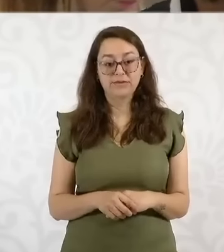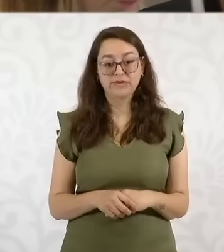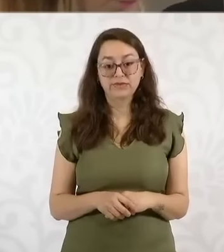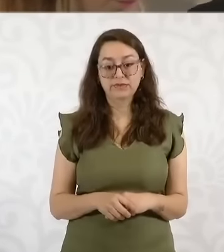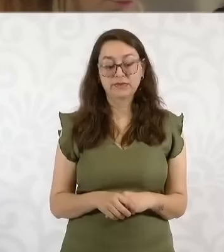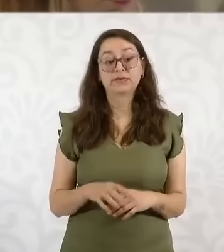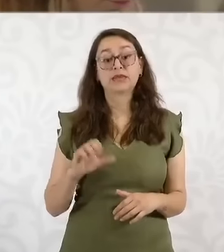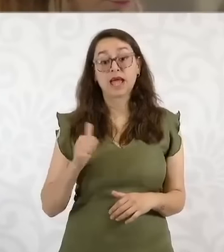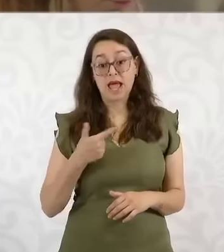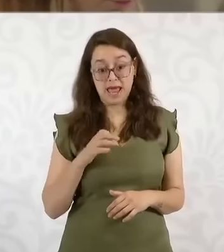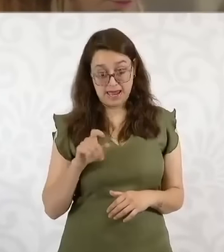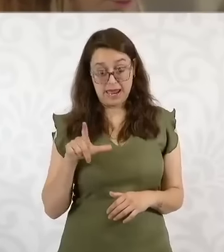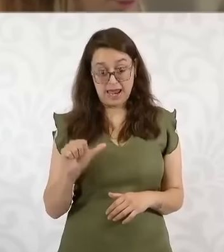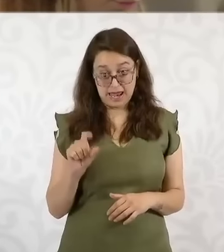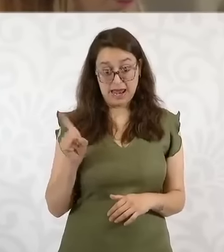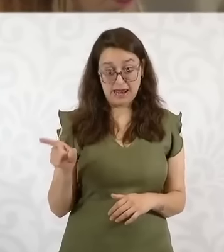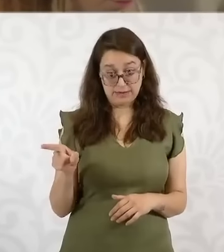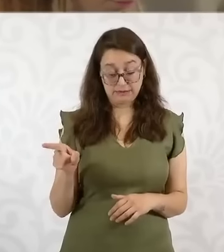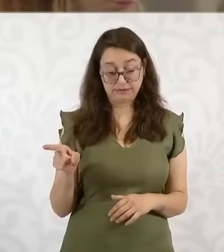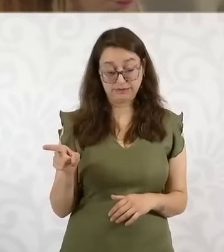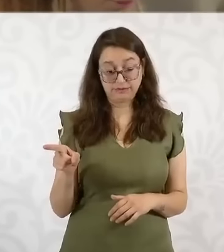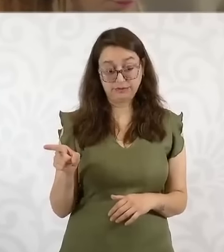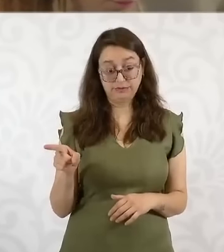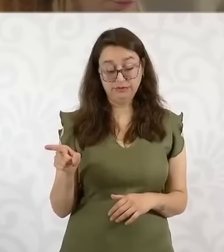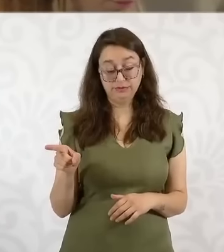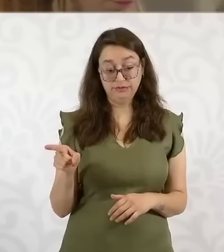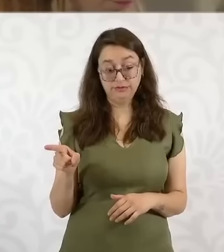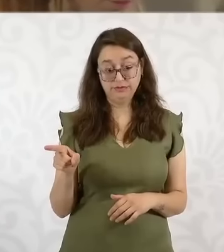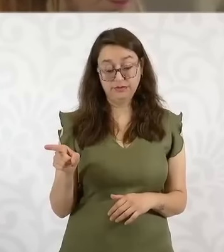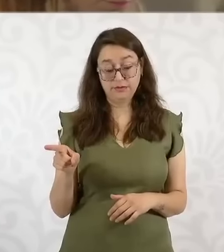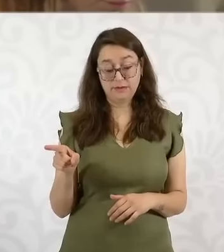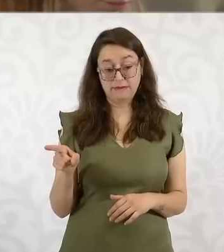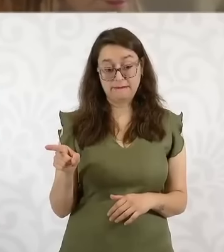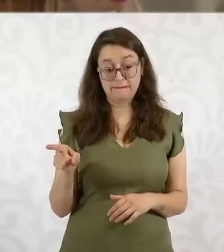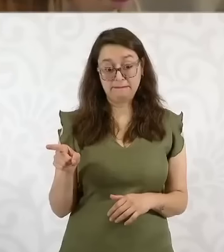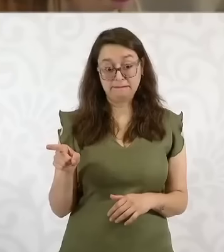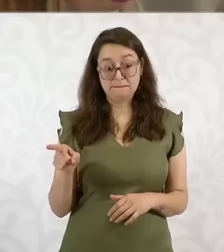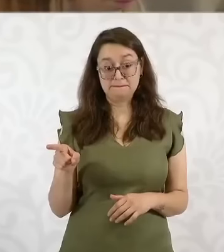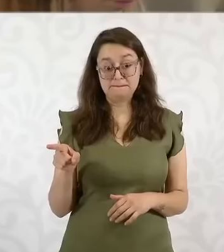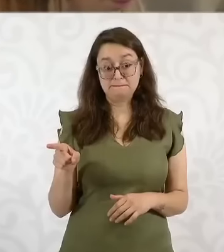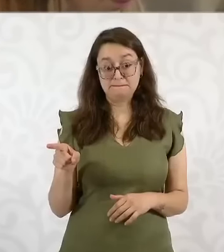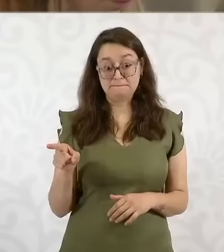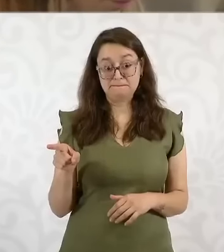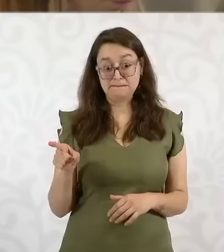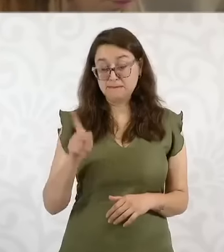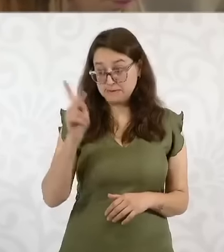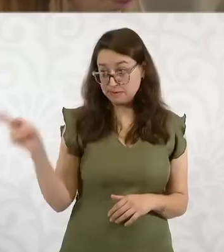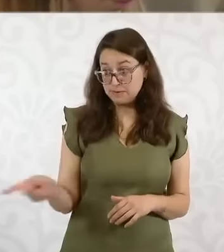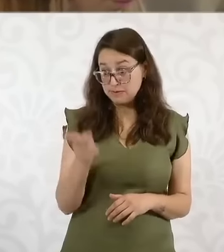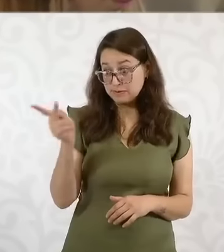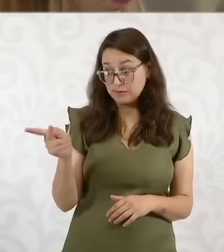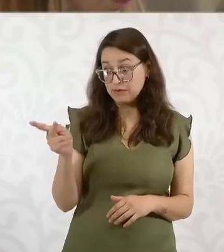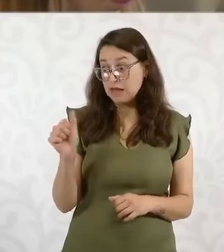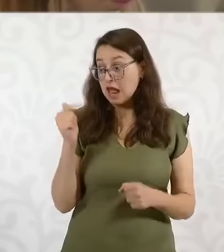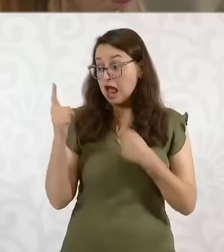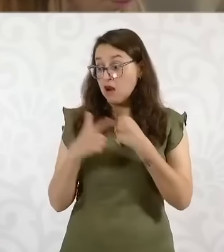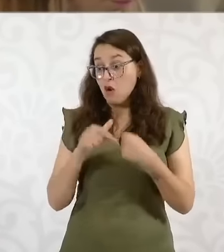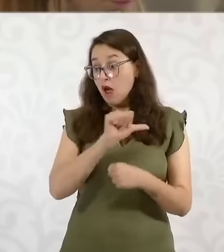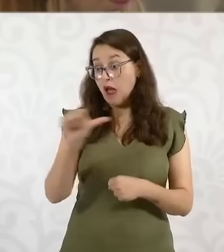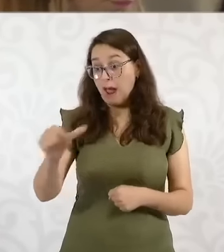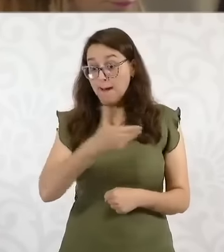Ángela le hicimos le hicimos una pregunta sobre si habría un mensaje que pudiera enviarle a usted